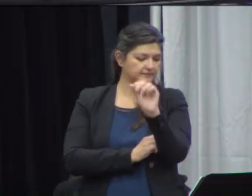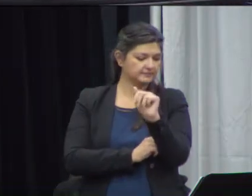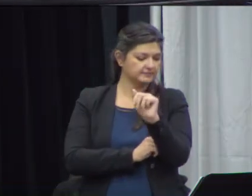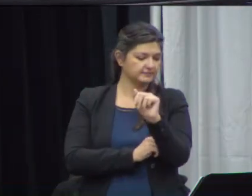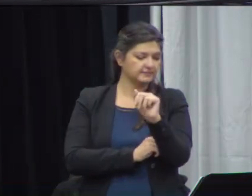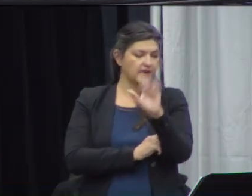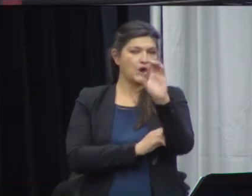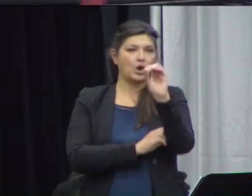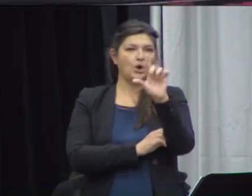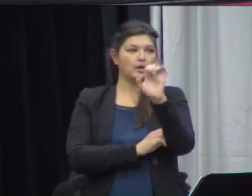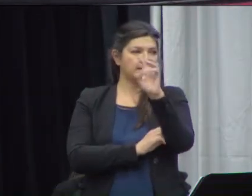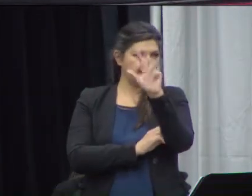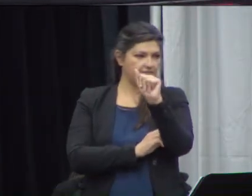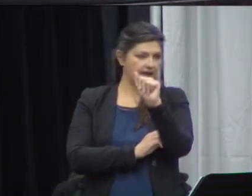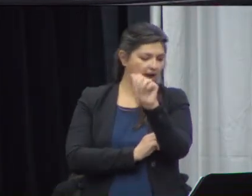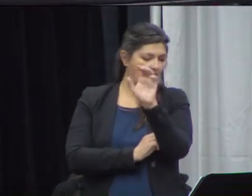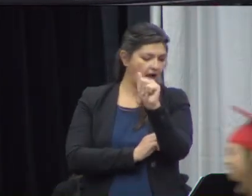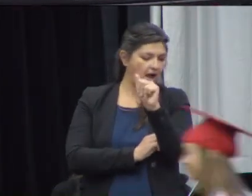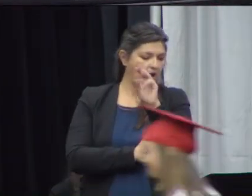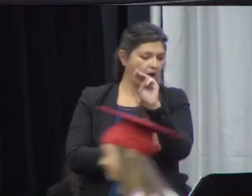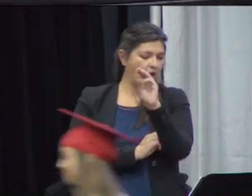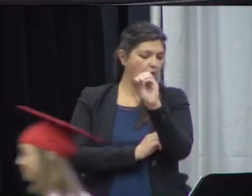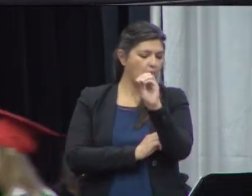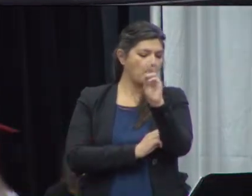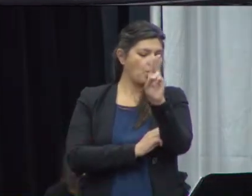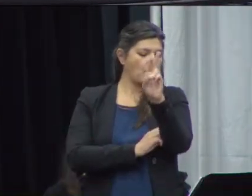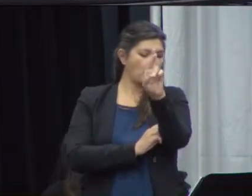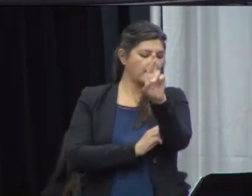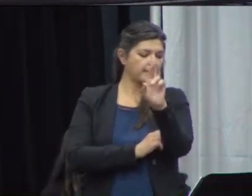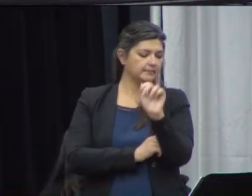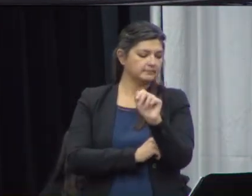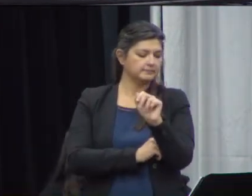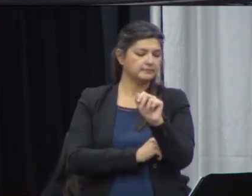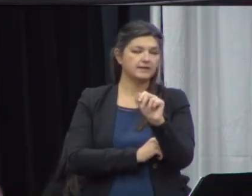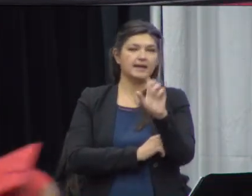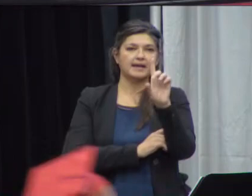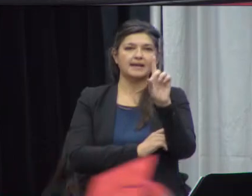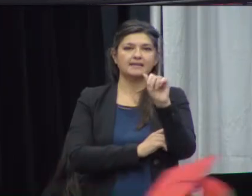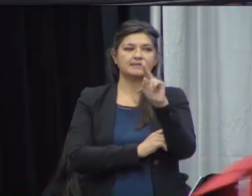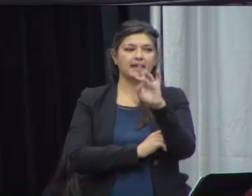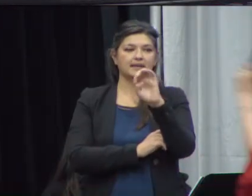Olivia Armoure. (audience applauds) Daniel Areola.